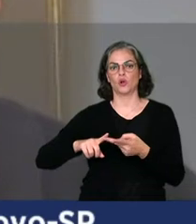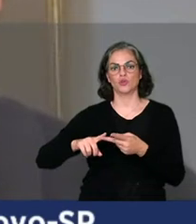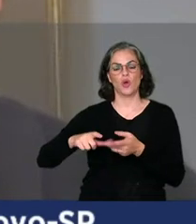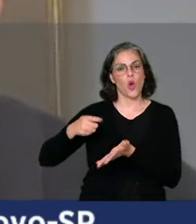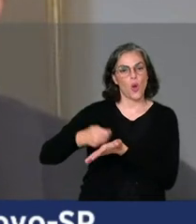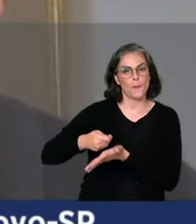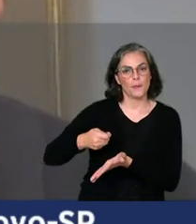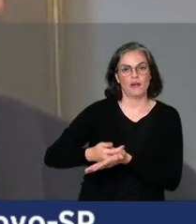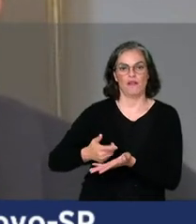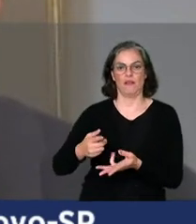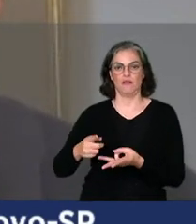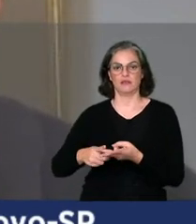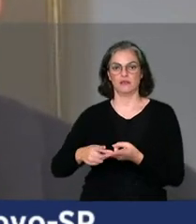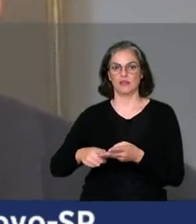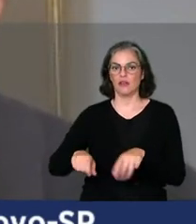IMPOSTOS, DE MAIS COBRANÇAS,